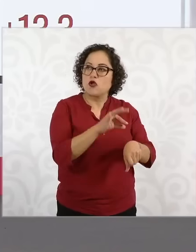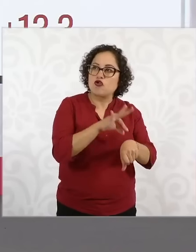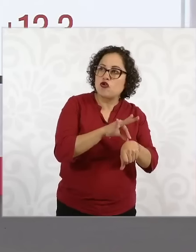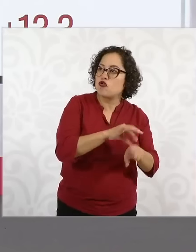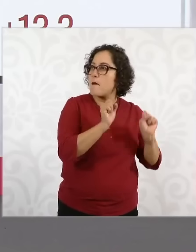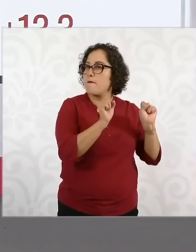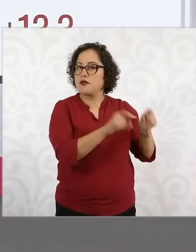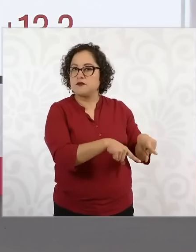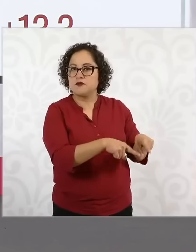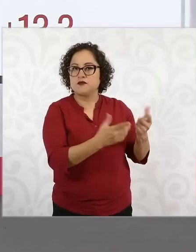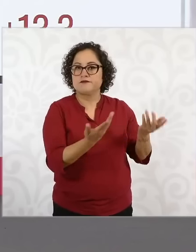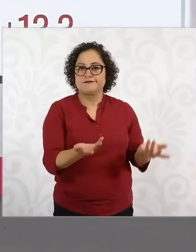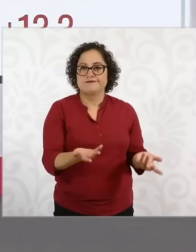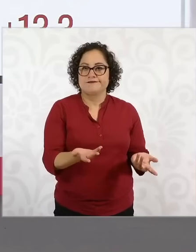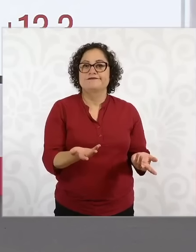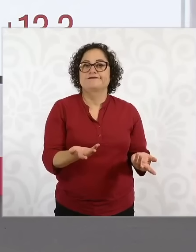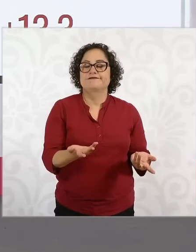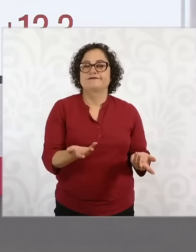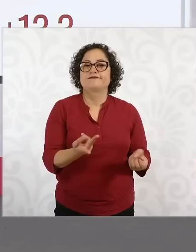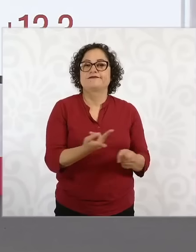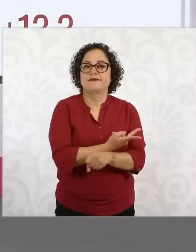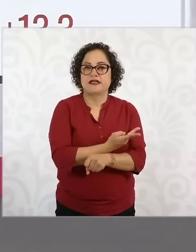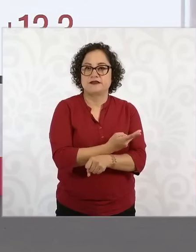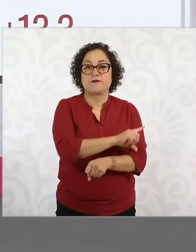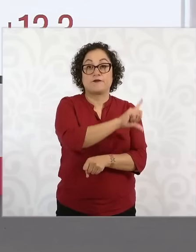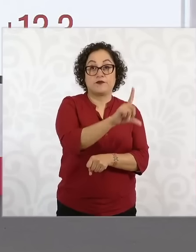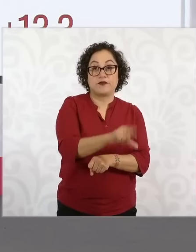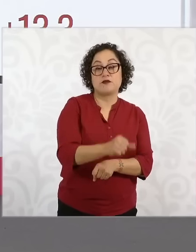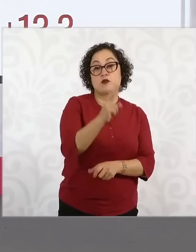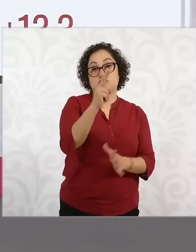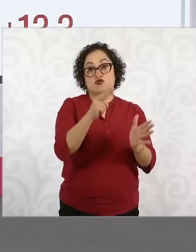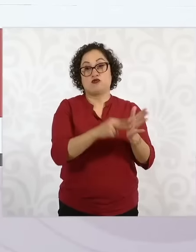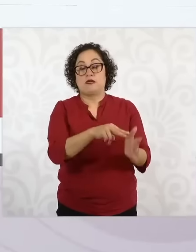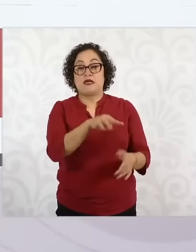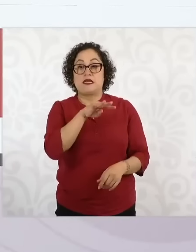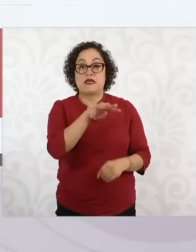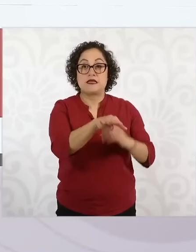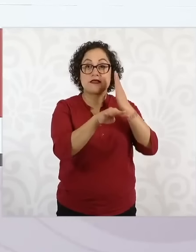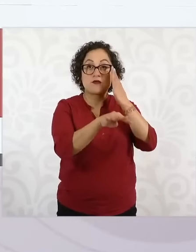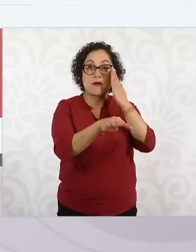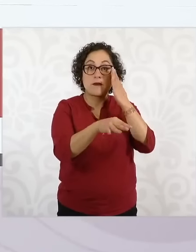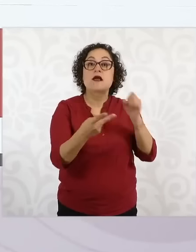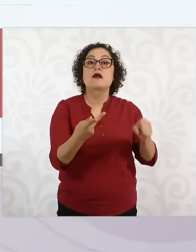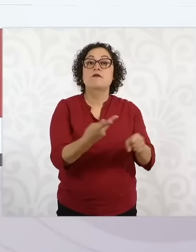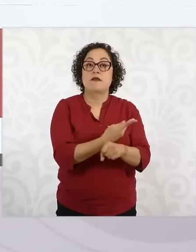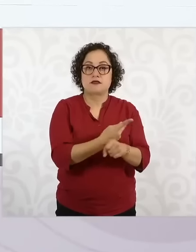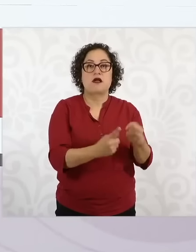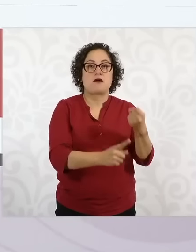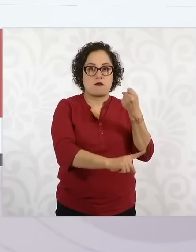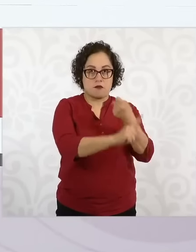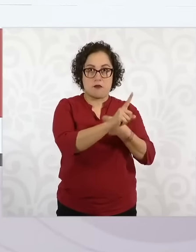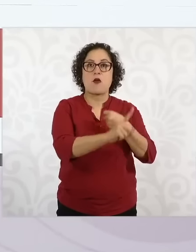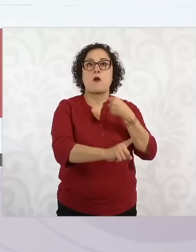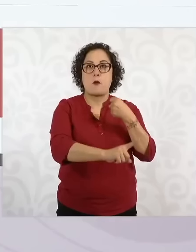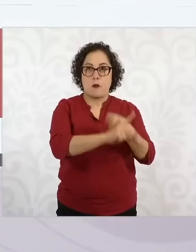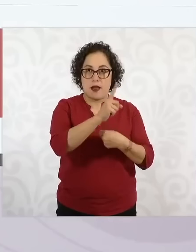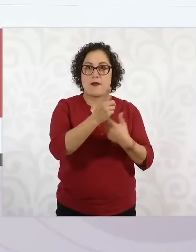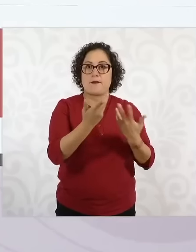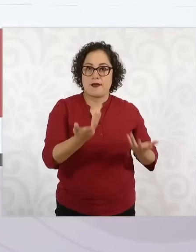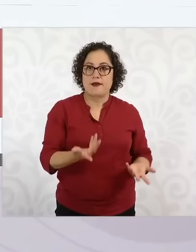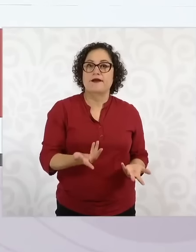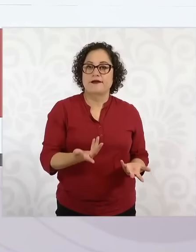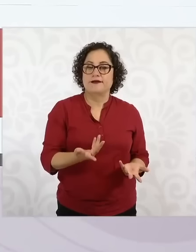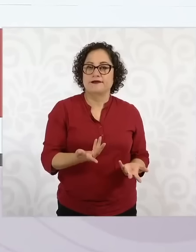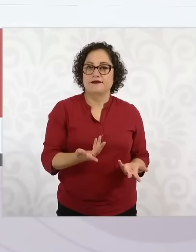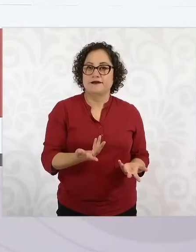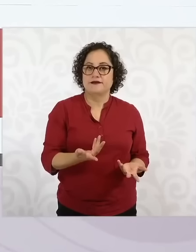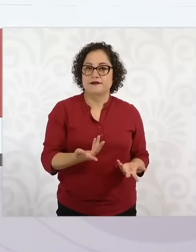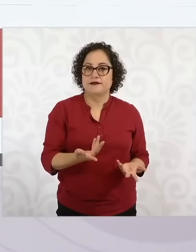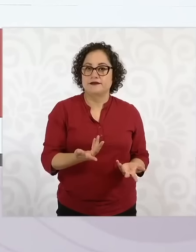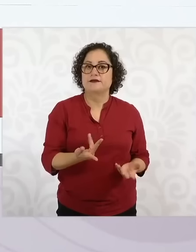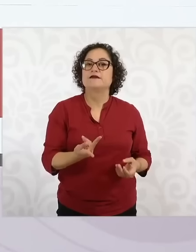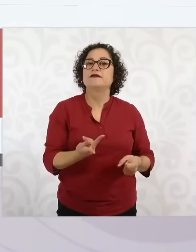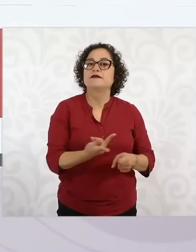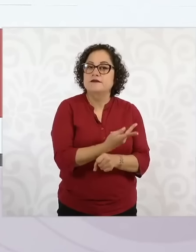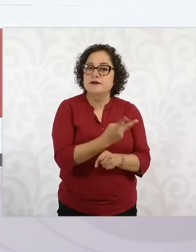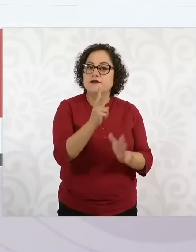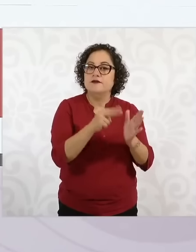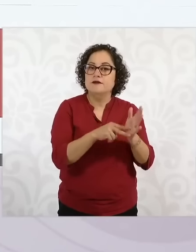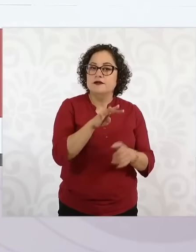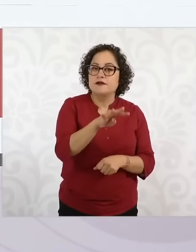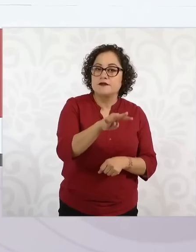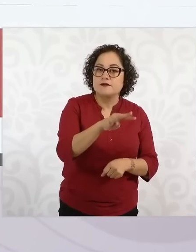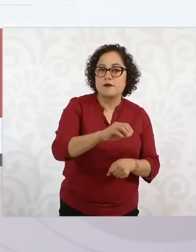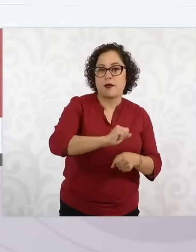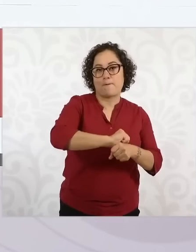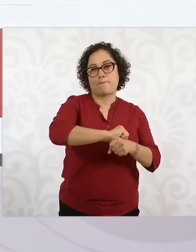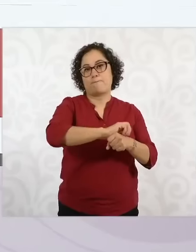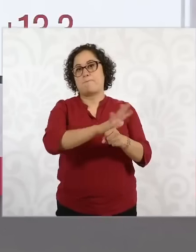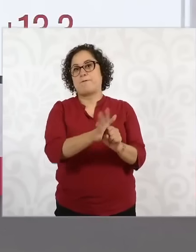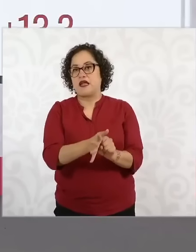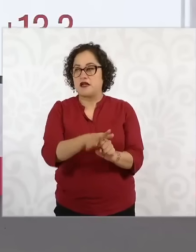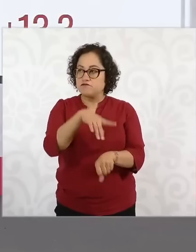Claro, entras al 2019 pues con un rezago. En medio de ese rezago llega la pandemia del COVID-19